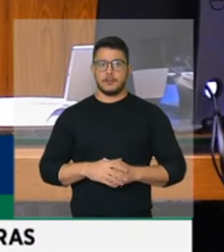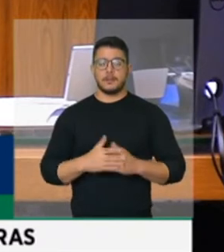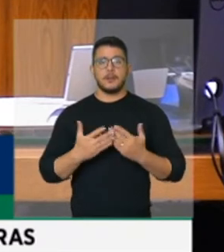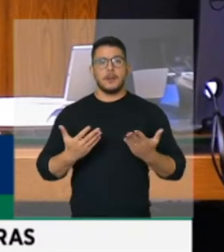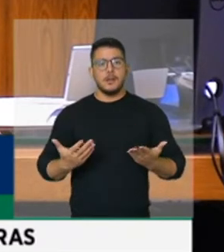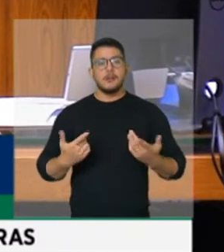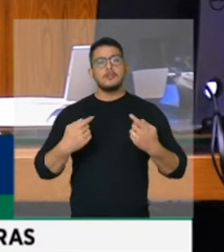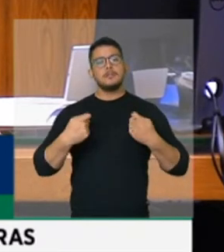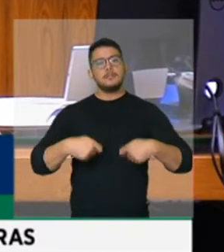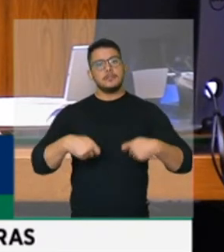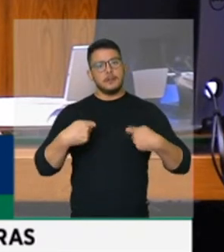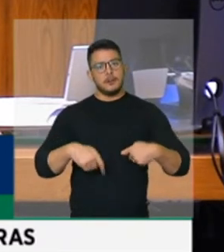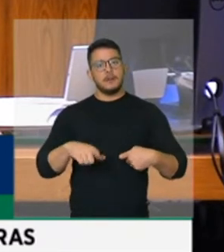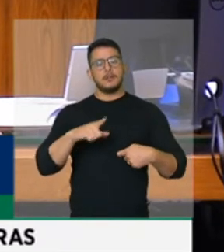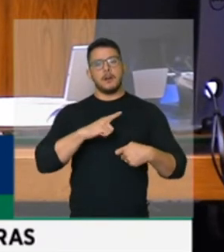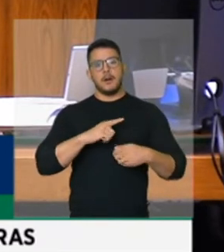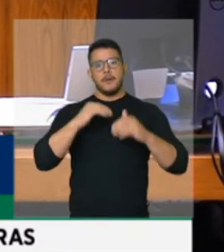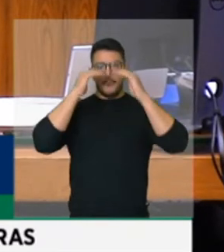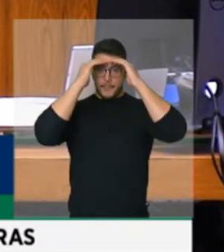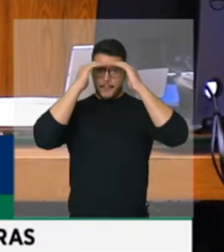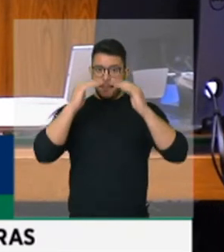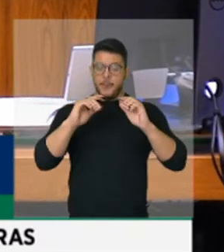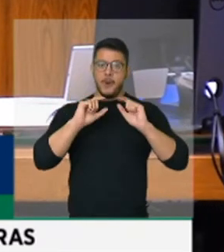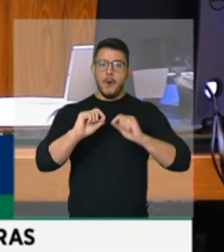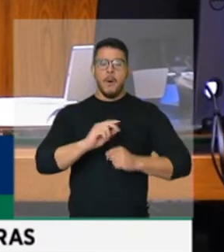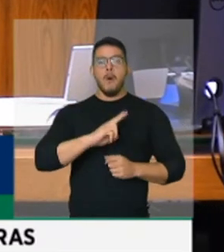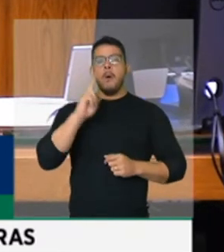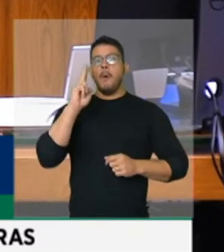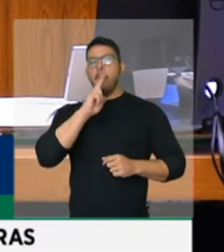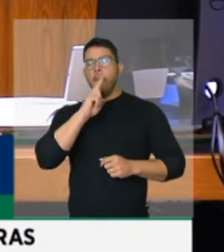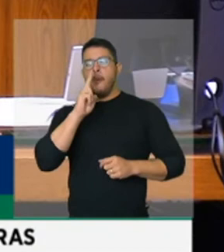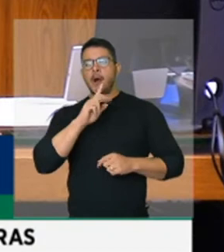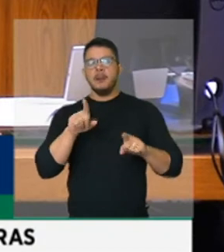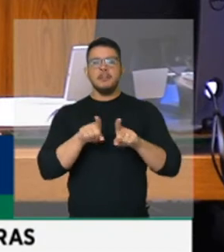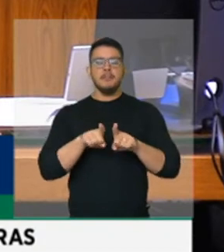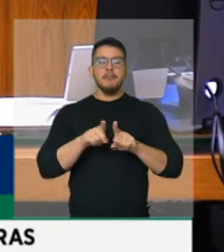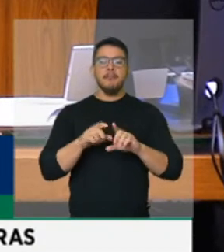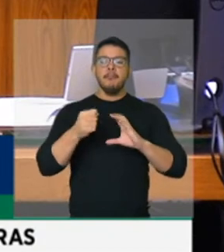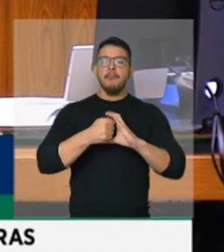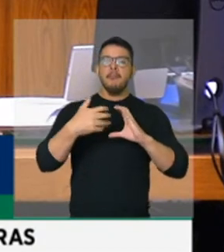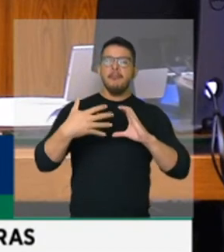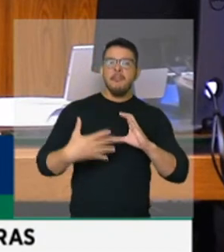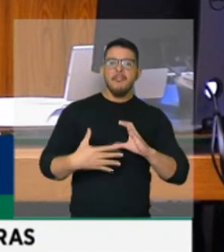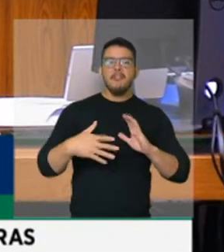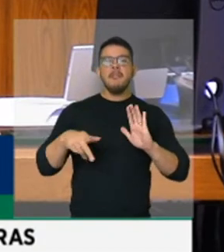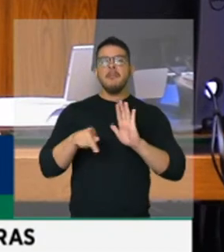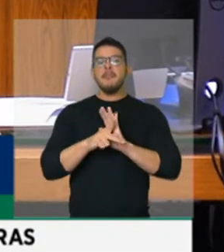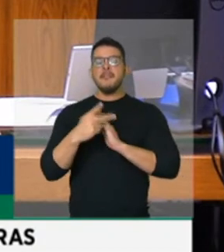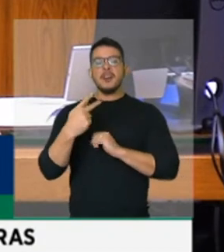CONSIDERADAS COM A URGÊNCIA QUE AS CARACTERIZA SOB O RINCH DE GRAVES CONSEQUÊNCIA PARA CONJUNTO DA SOCIEDADE, QUE